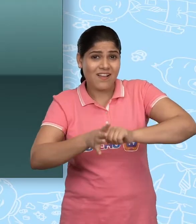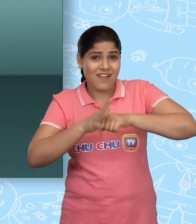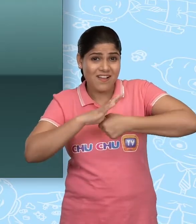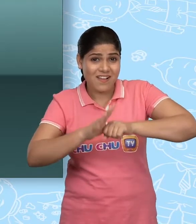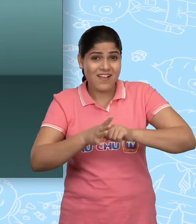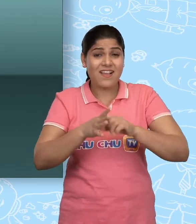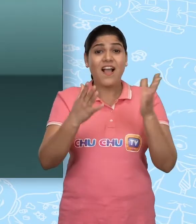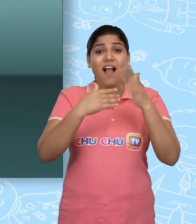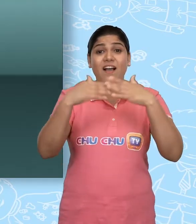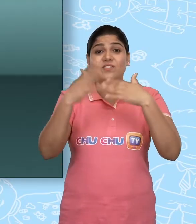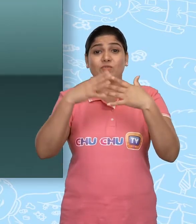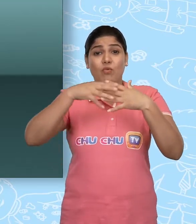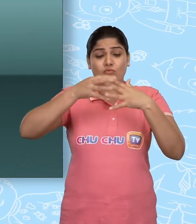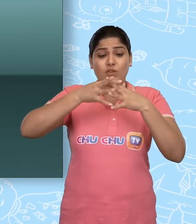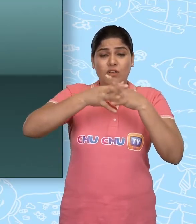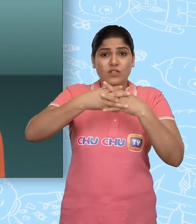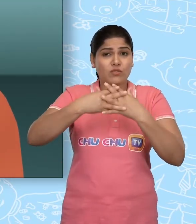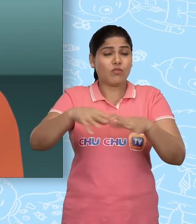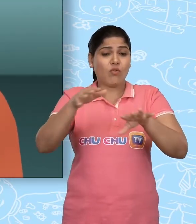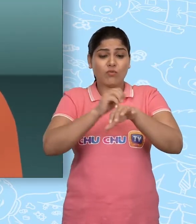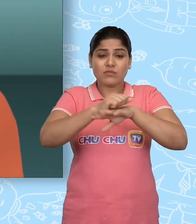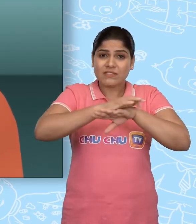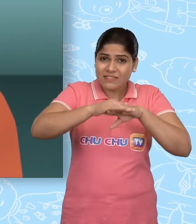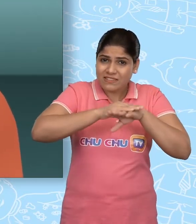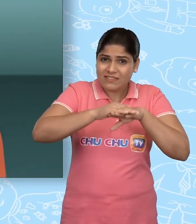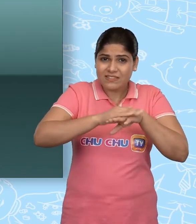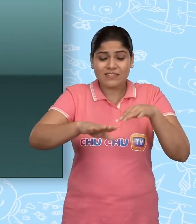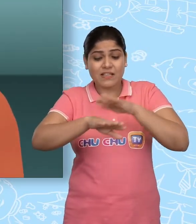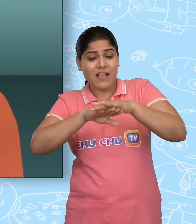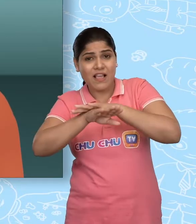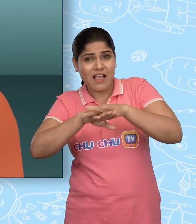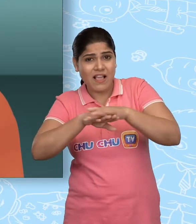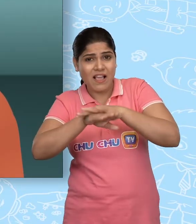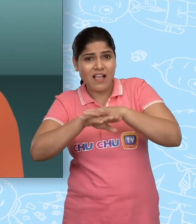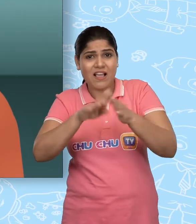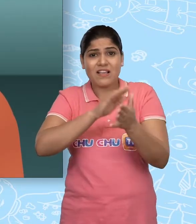हाथो को और उँगलियों को ऊपर और निचे से अच्छी तरह रगड़ो.